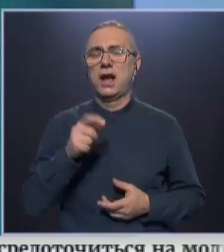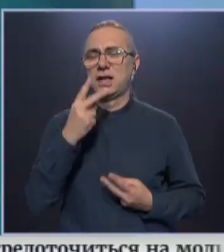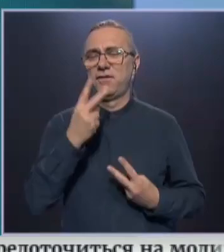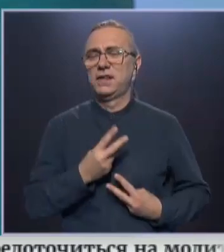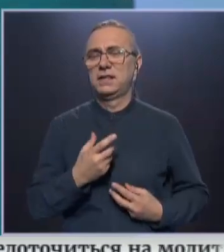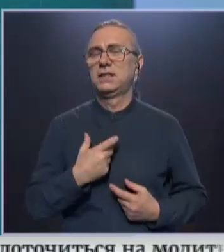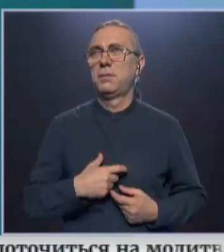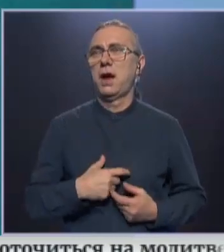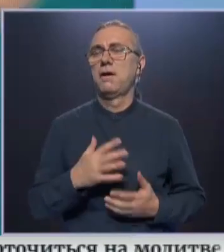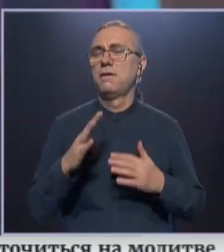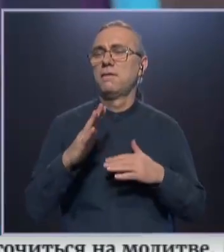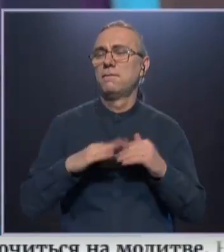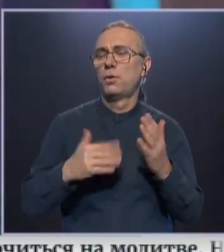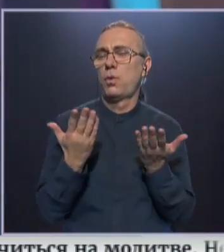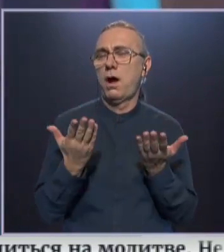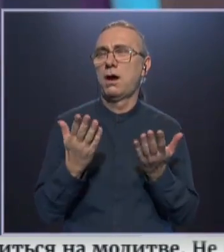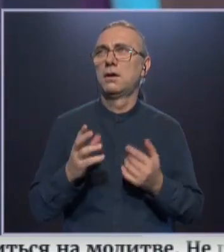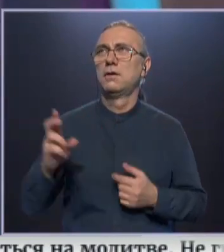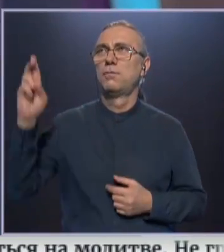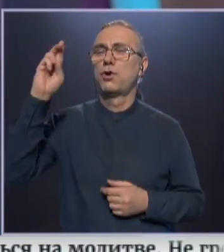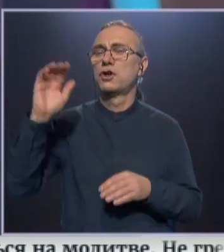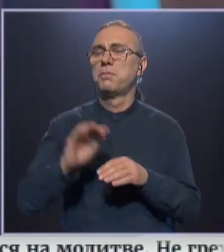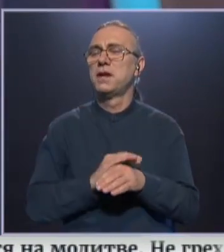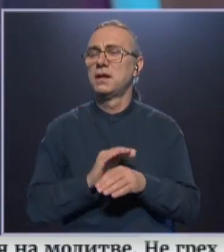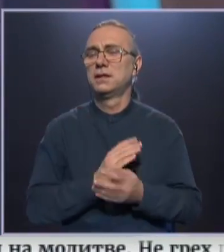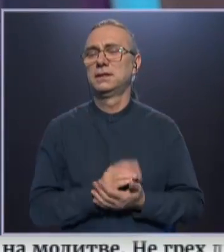каждый день его и земное бытие А еще из подавляющее